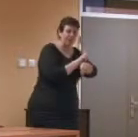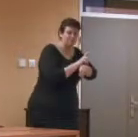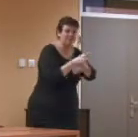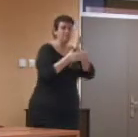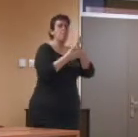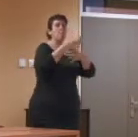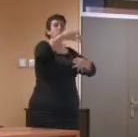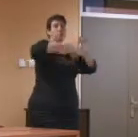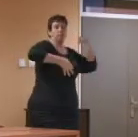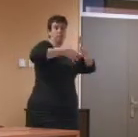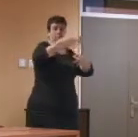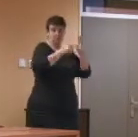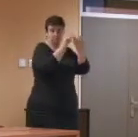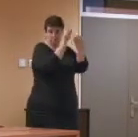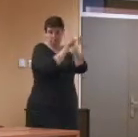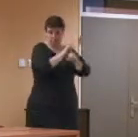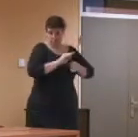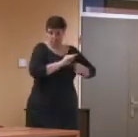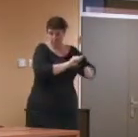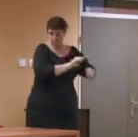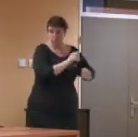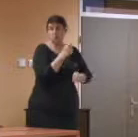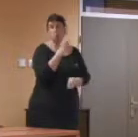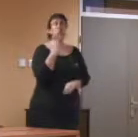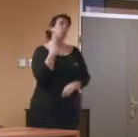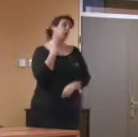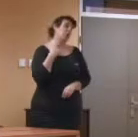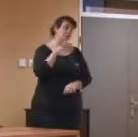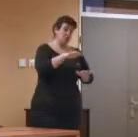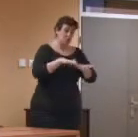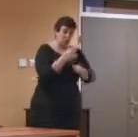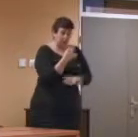dicendo que "he sido un yonki del dinero, me he llevado de todo, va a